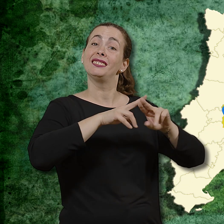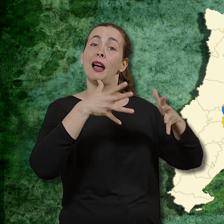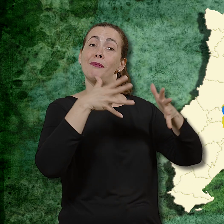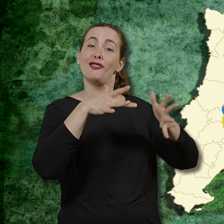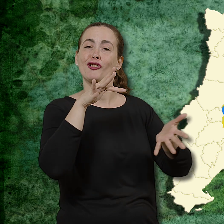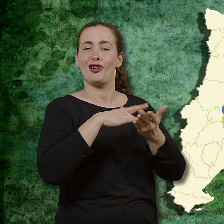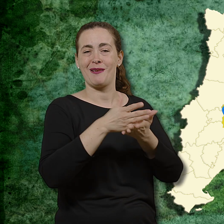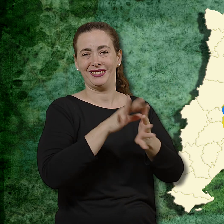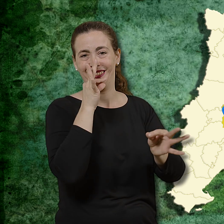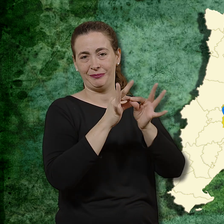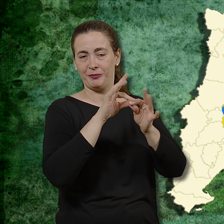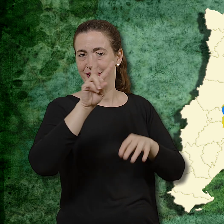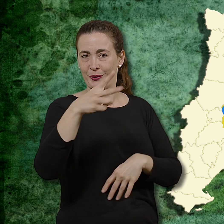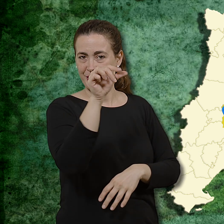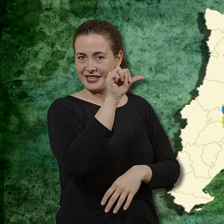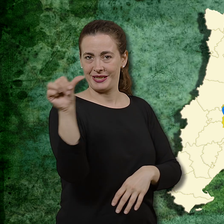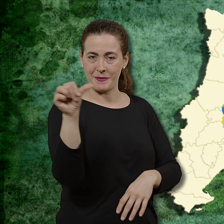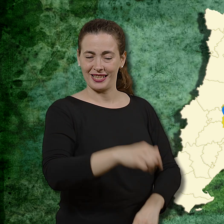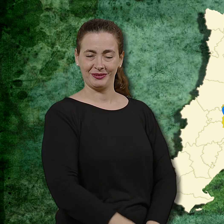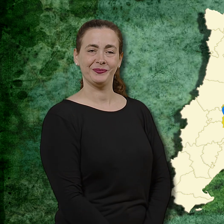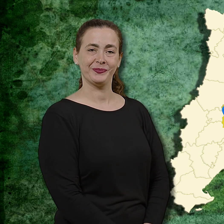Festa Major: segona setmana de setembre.